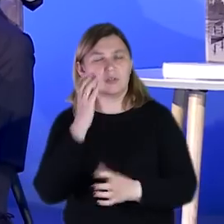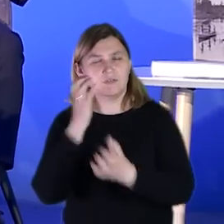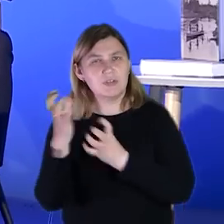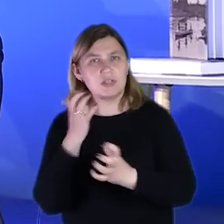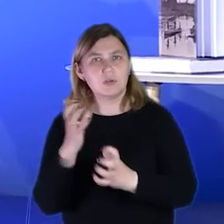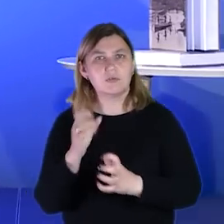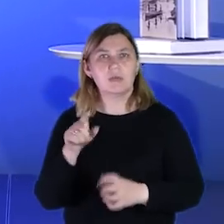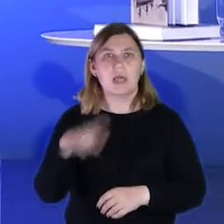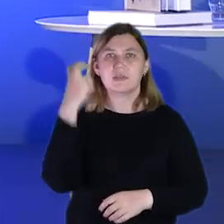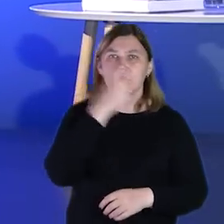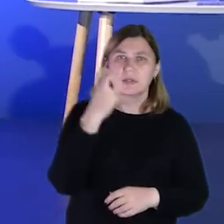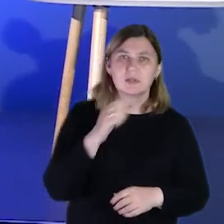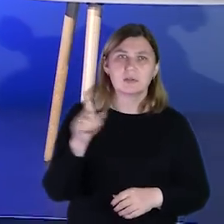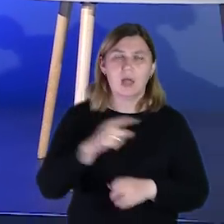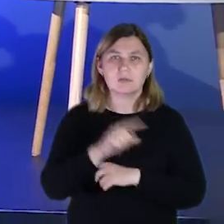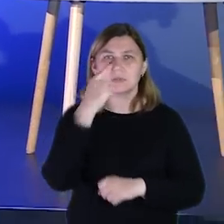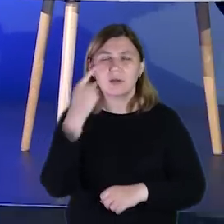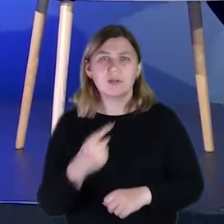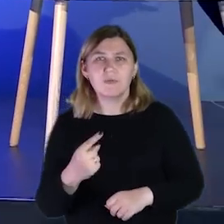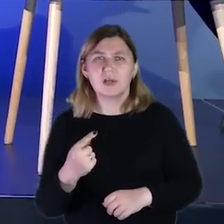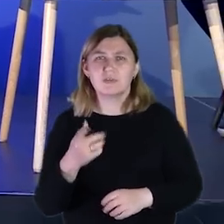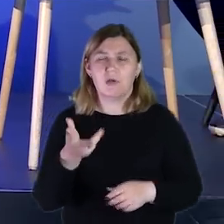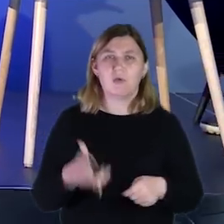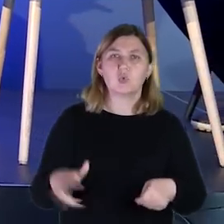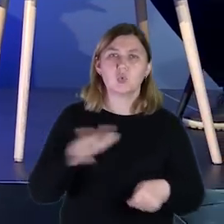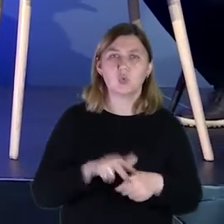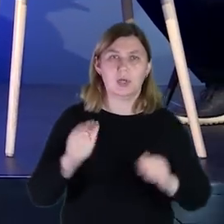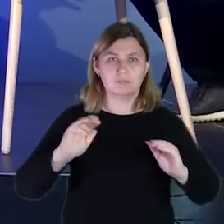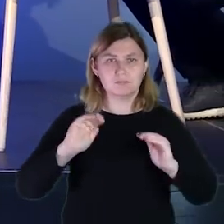przed zainteresowaniami sowieckimi, które koncentrowały się w takich kilku punktach,